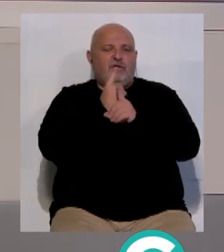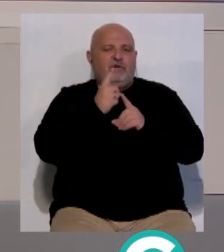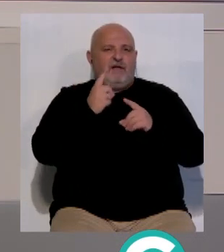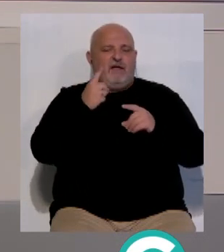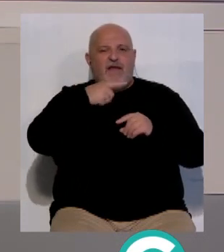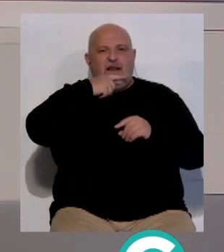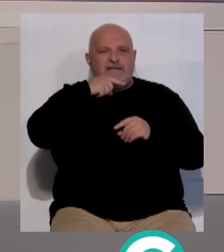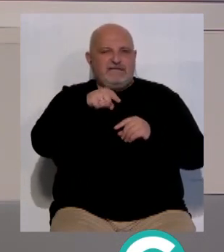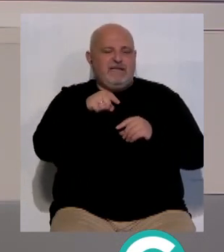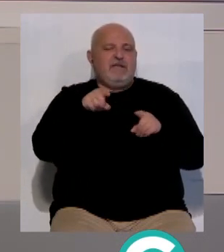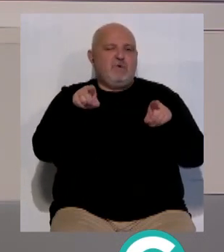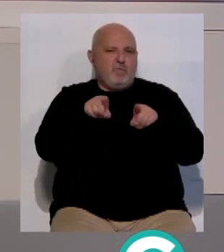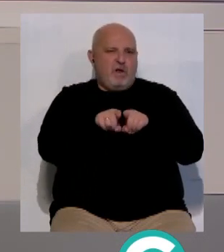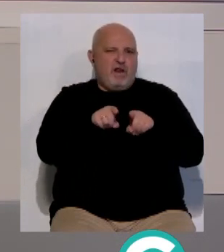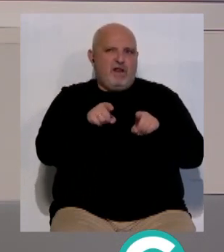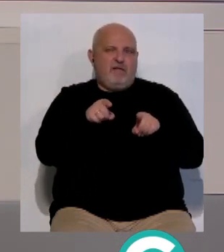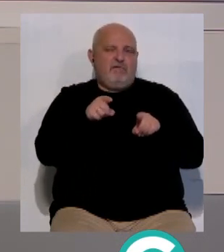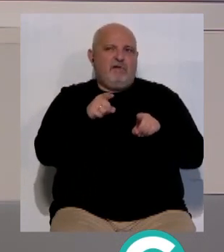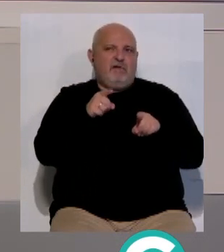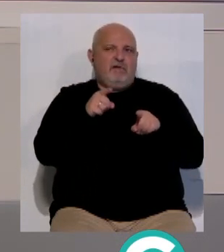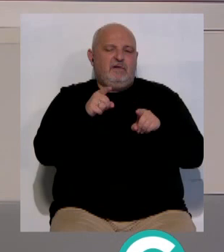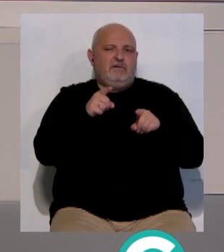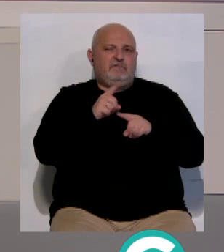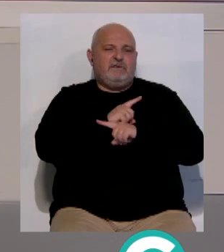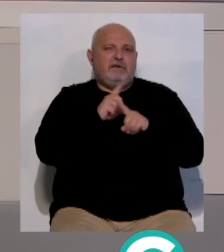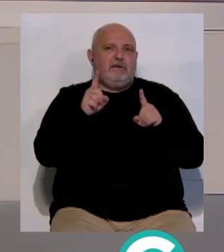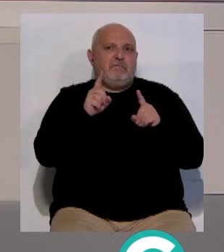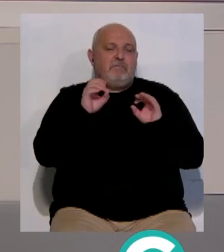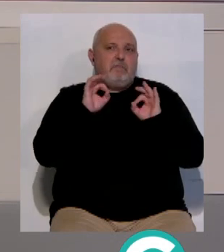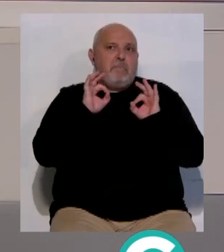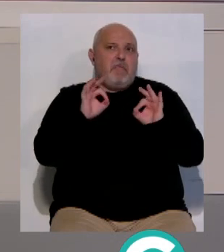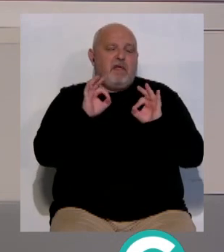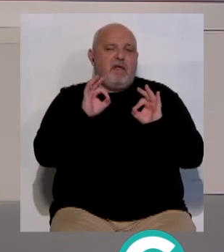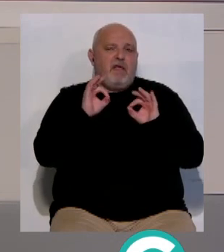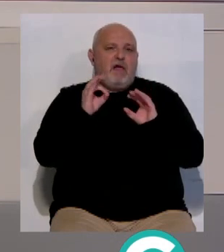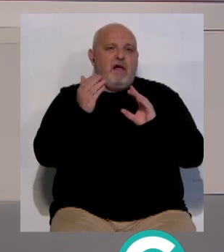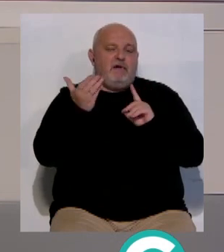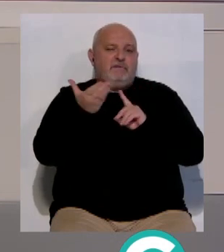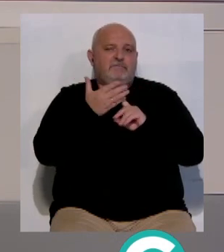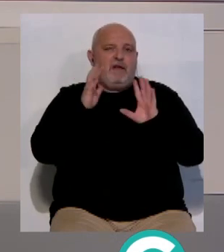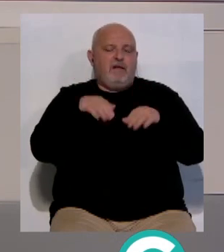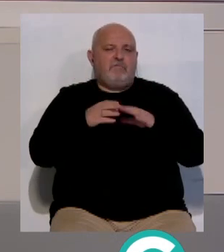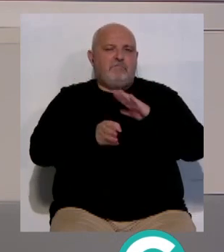Afortunadamente no significó nada especialmente perjudicial y el cis manuvo la categoría pero